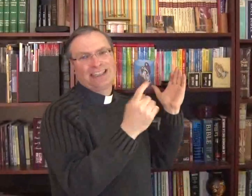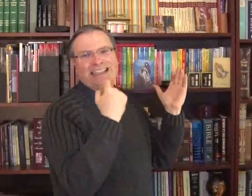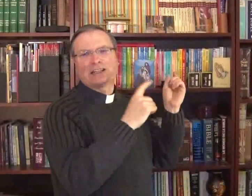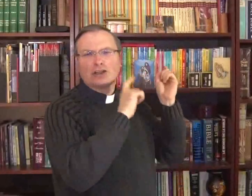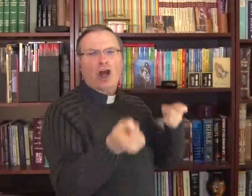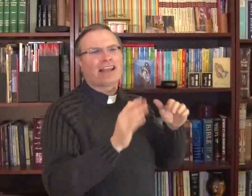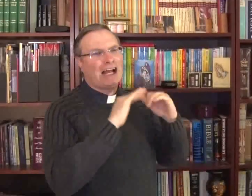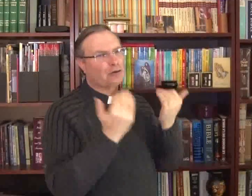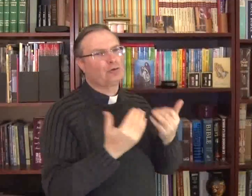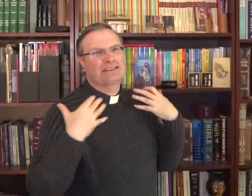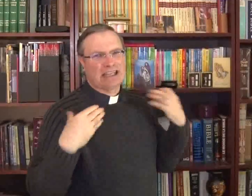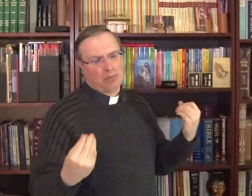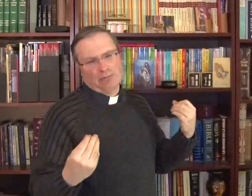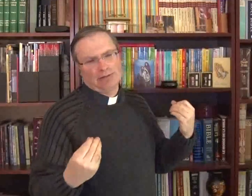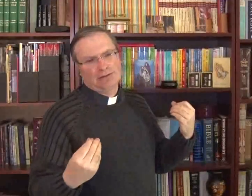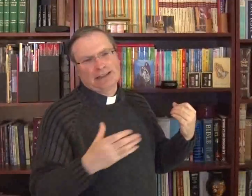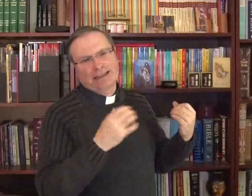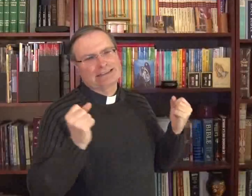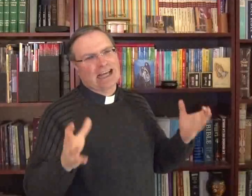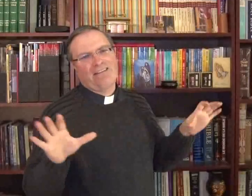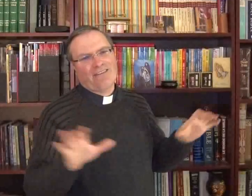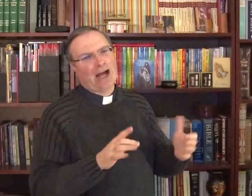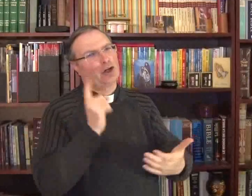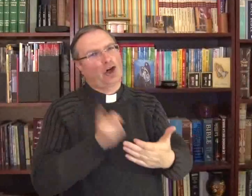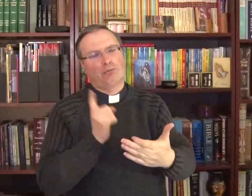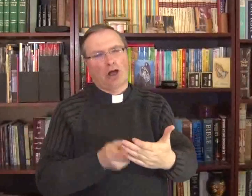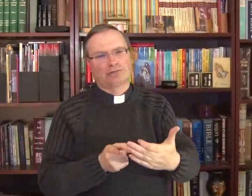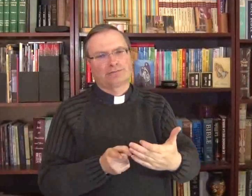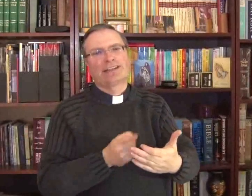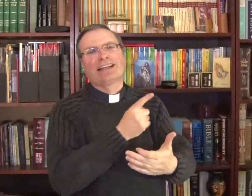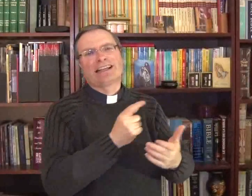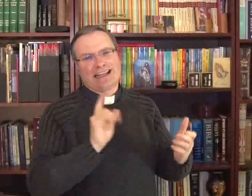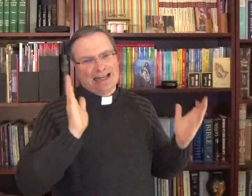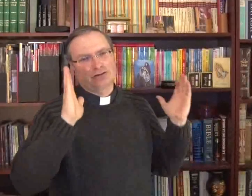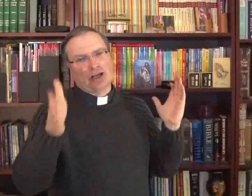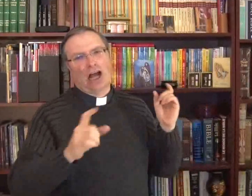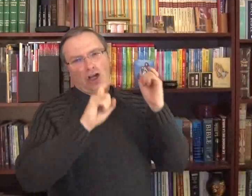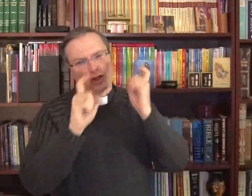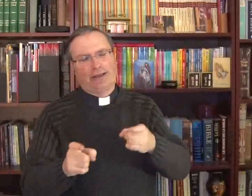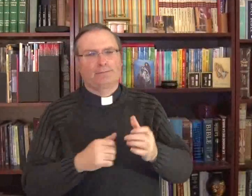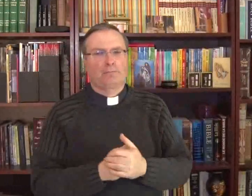qui donne à tous simplement et sans faire de reproche, et elle lui sera donnée.